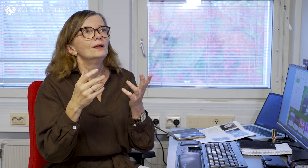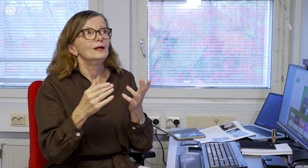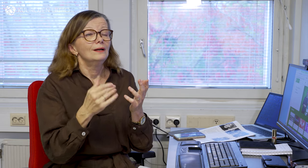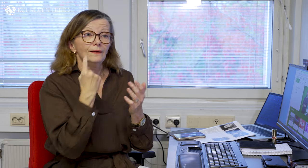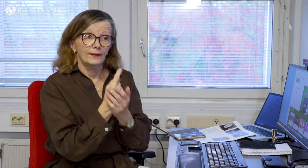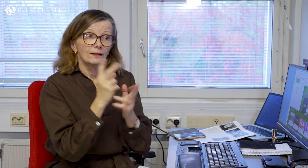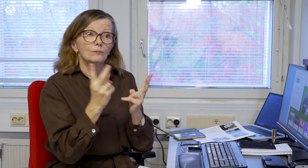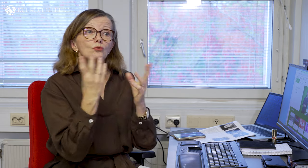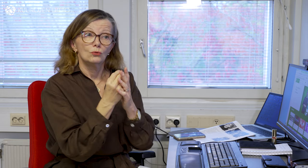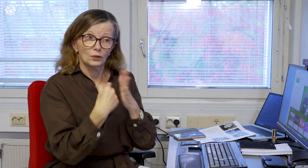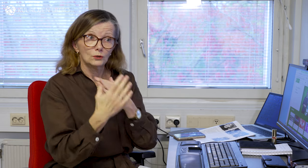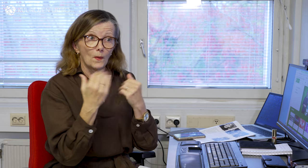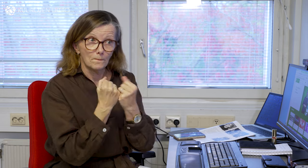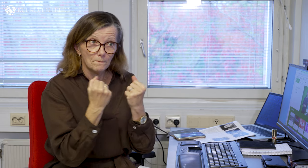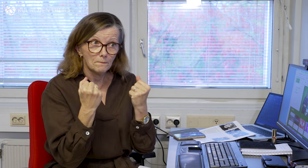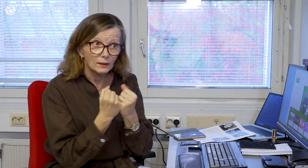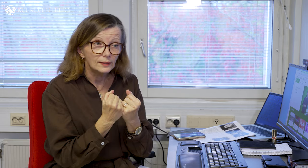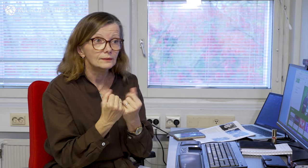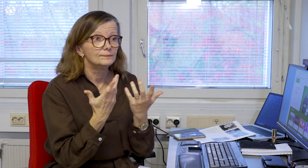Yhteistyökumppanit ovat meille tärkeitä.